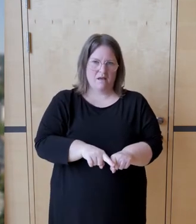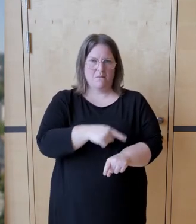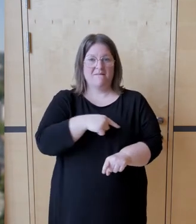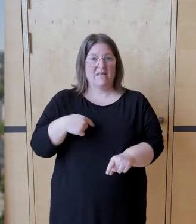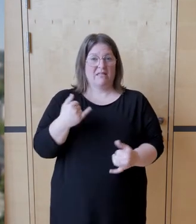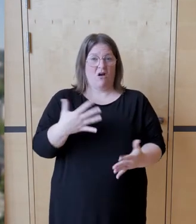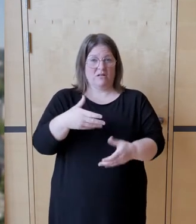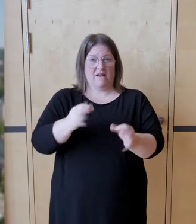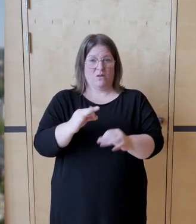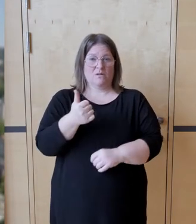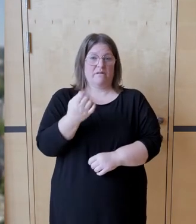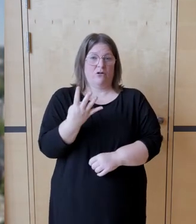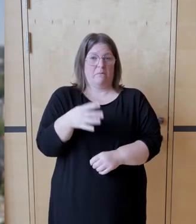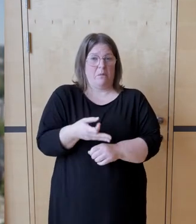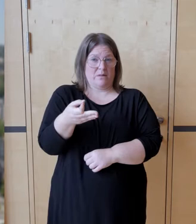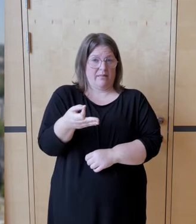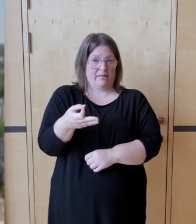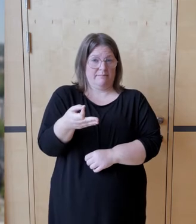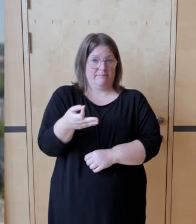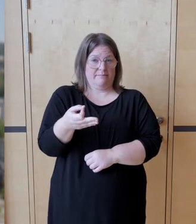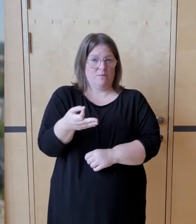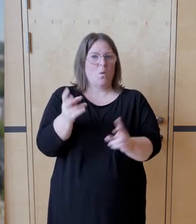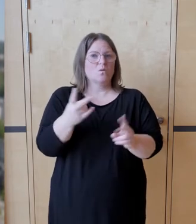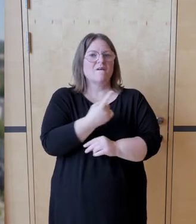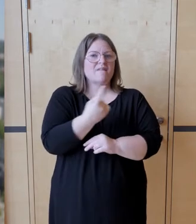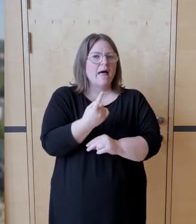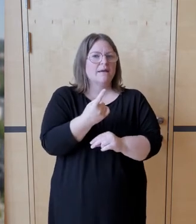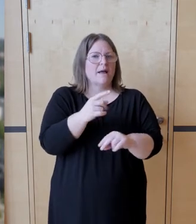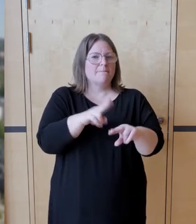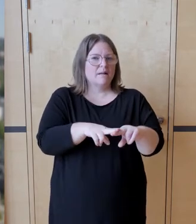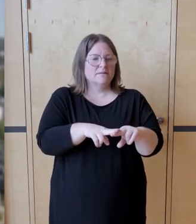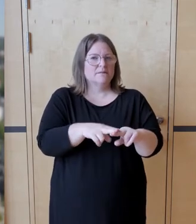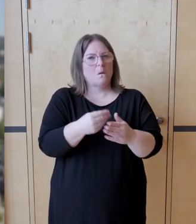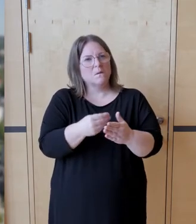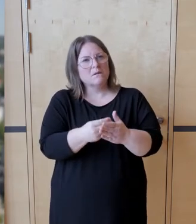Men också viktigt att påpeka att varje boendeplats kostar ca 800.000 i drift